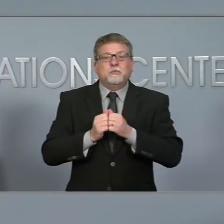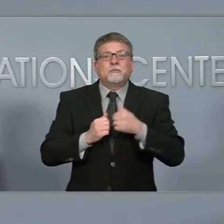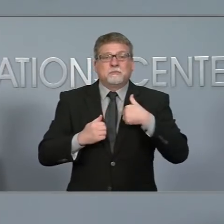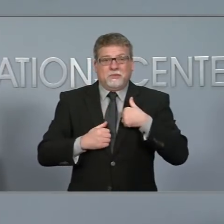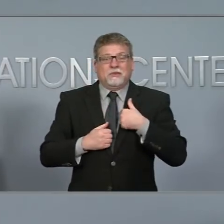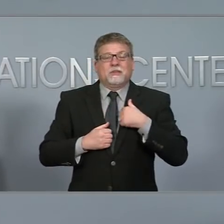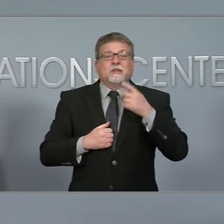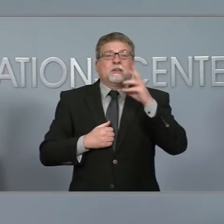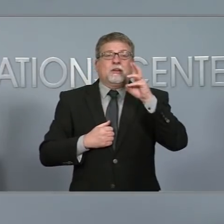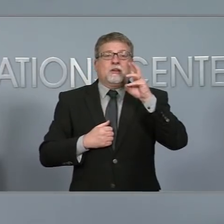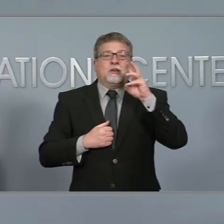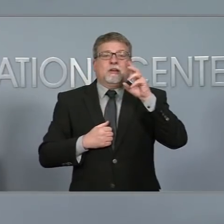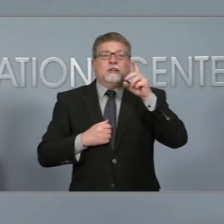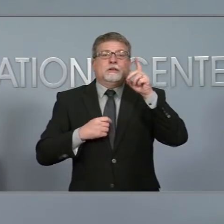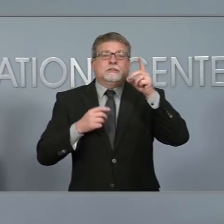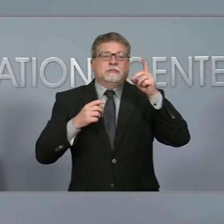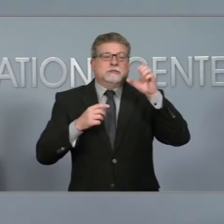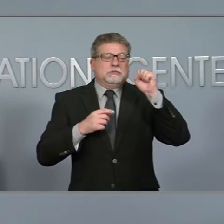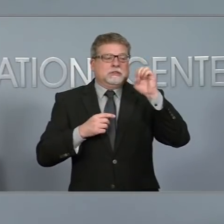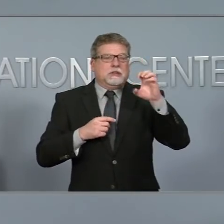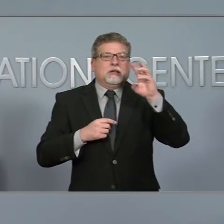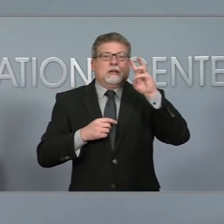potencial realmente no tiene